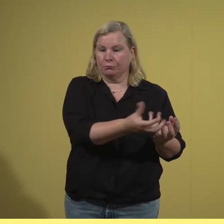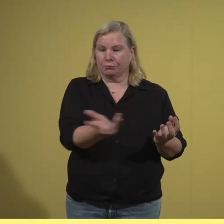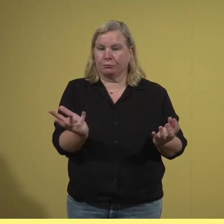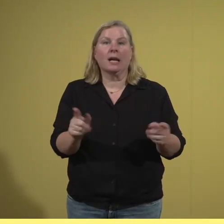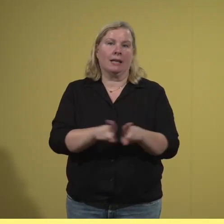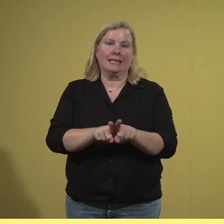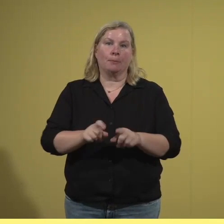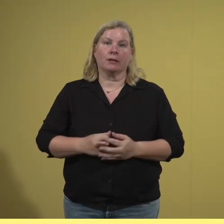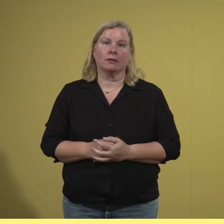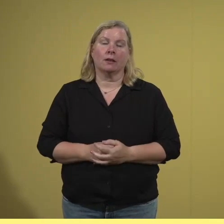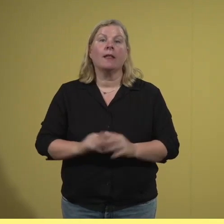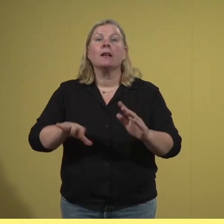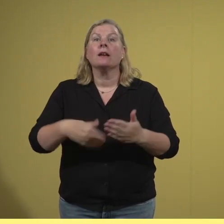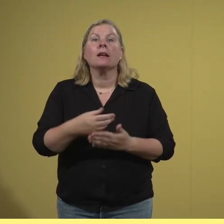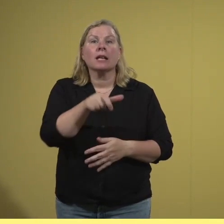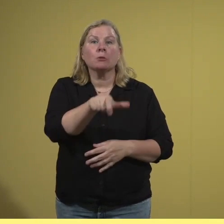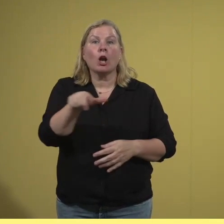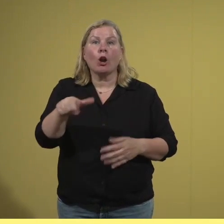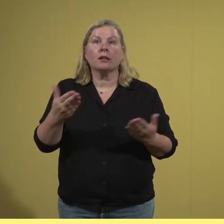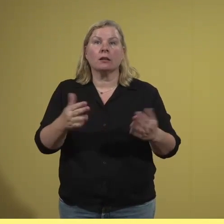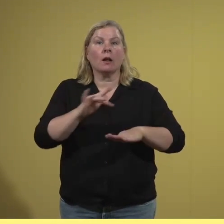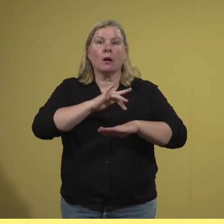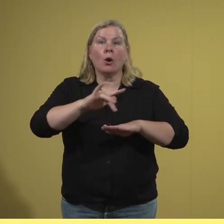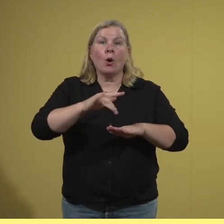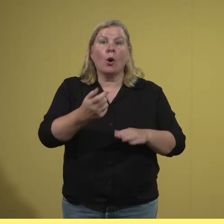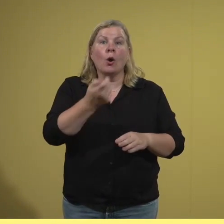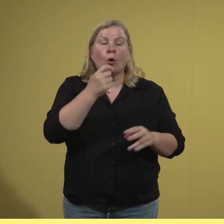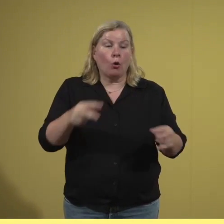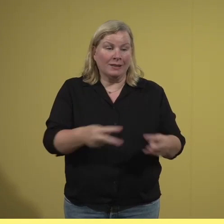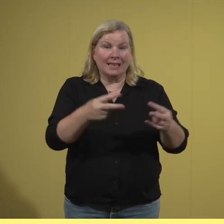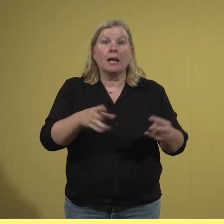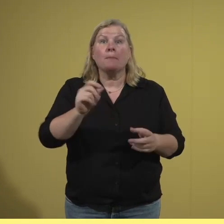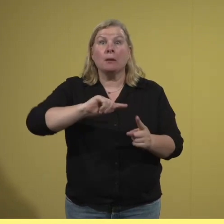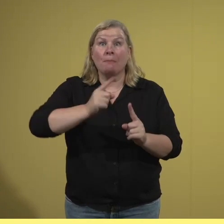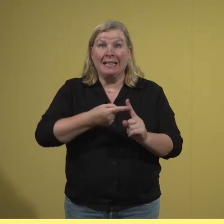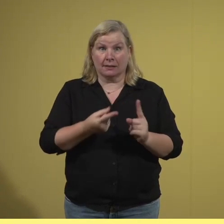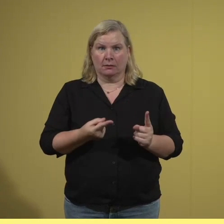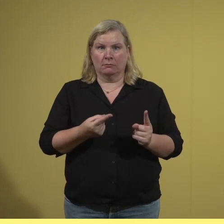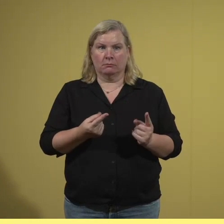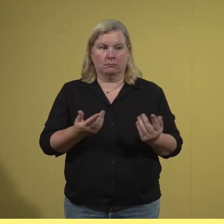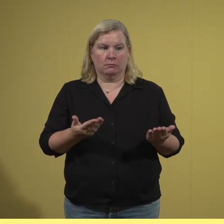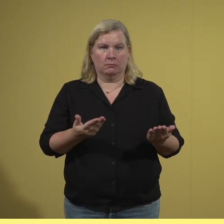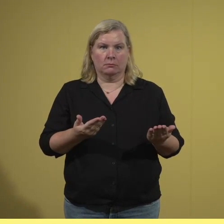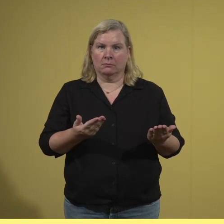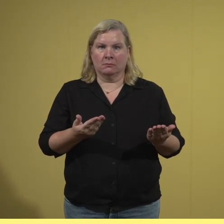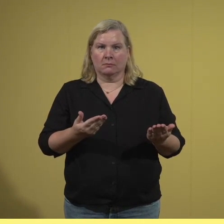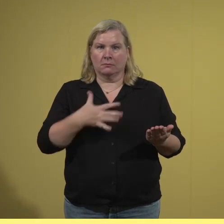Also, es gibt ja zum Beispiel Leute, die essen Rohkostsalat mit Pilzen. Champignons und so.